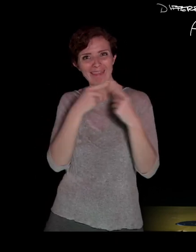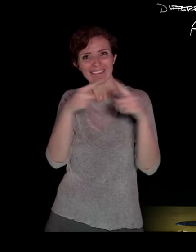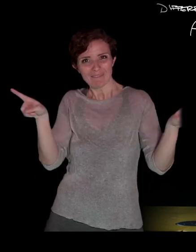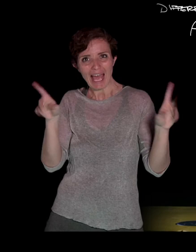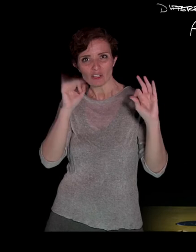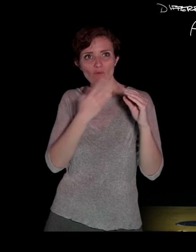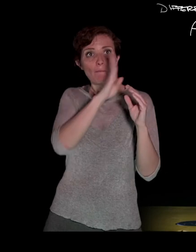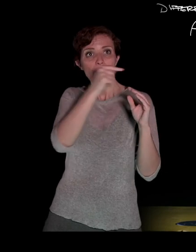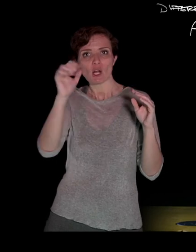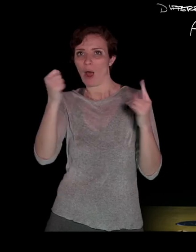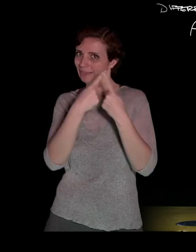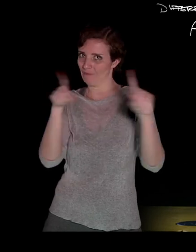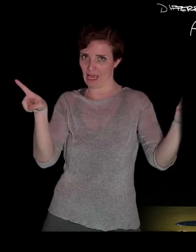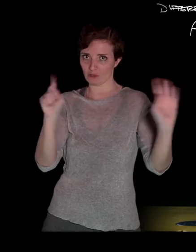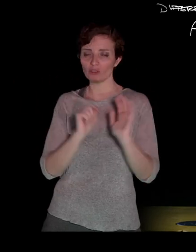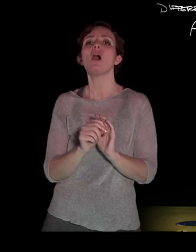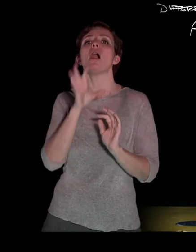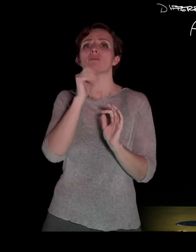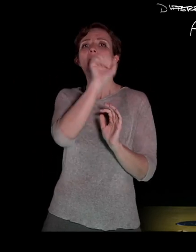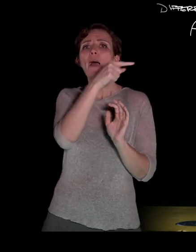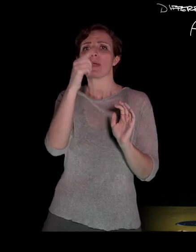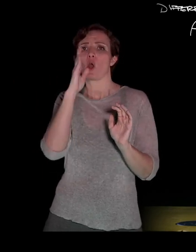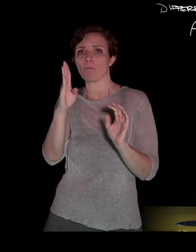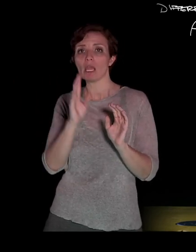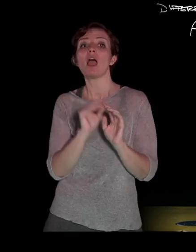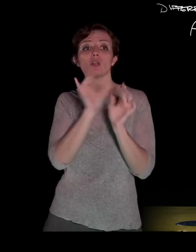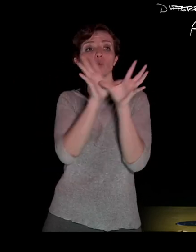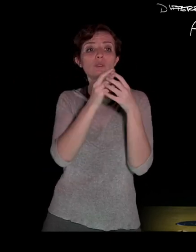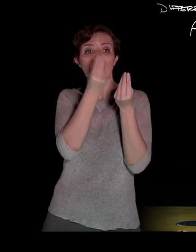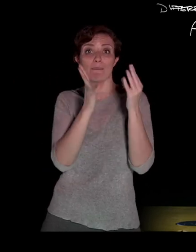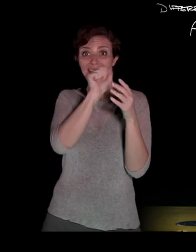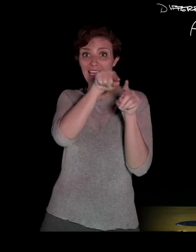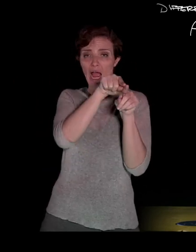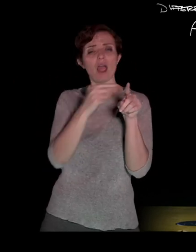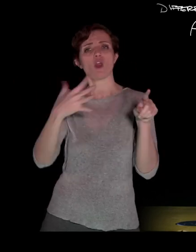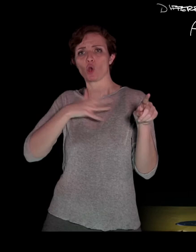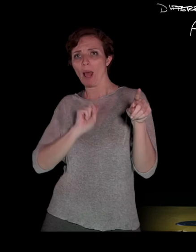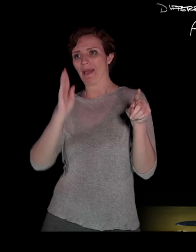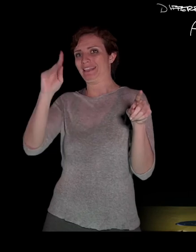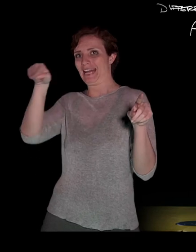è l'insieme degli elementi di 'A' che non appertengono a 'B'. Quindi la definiremo come: